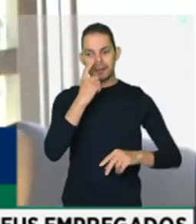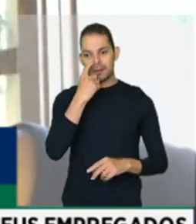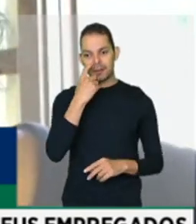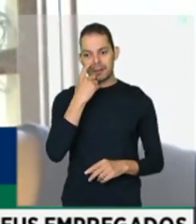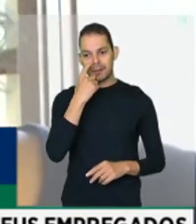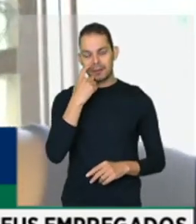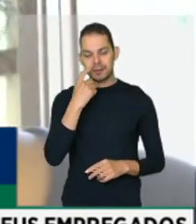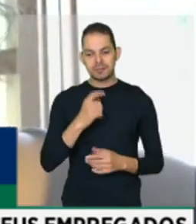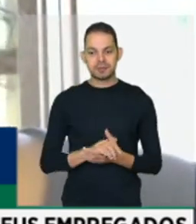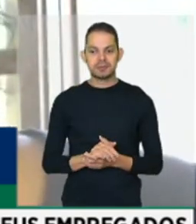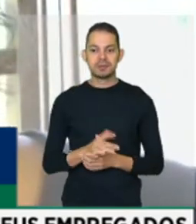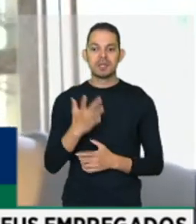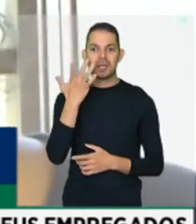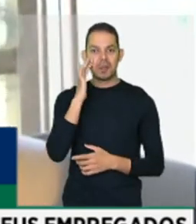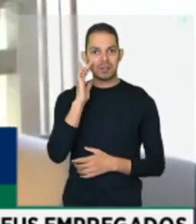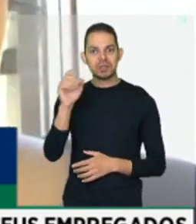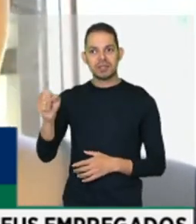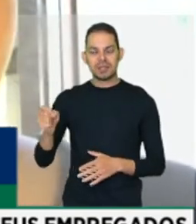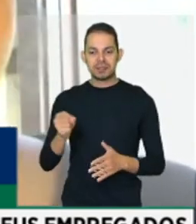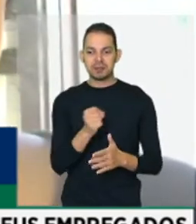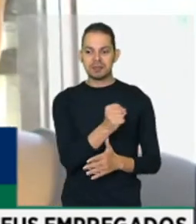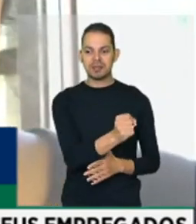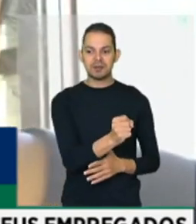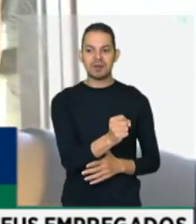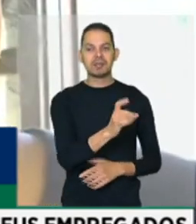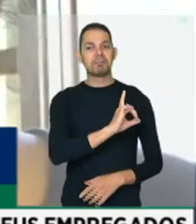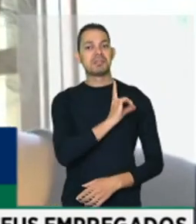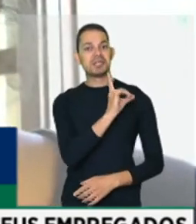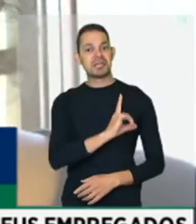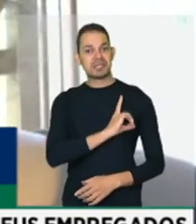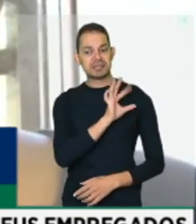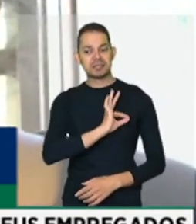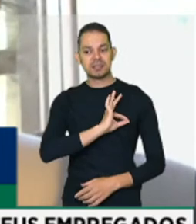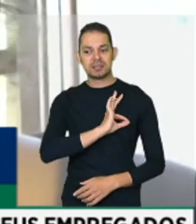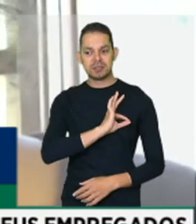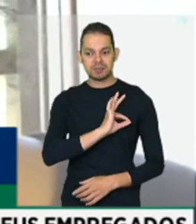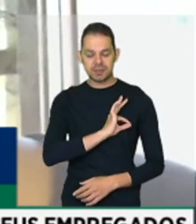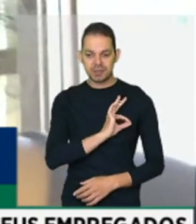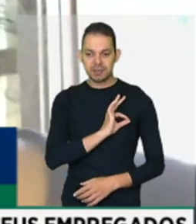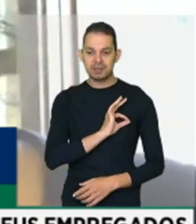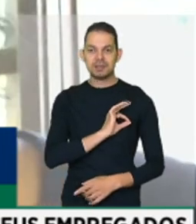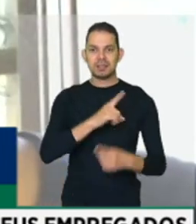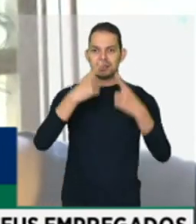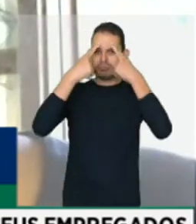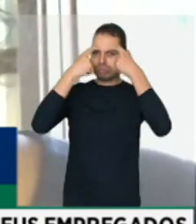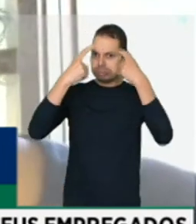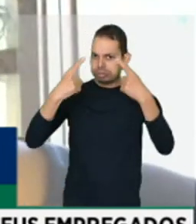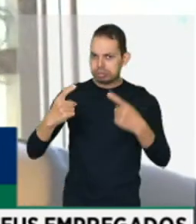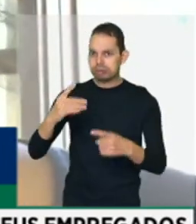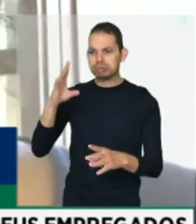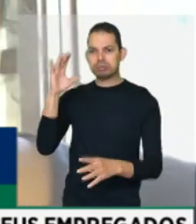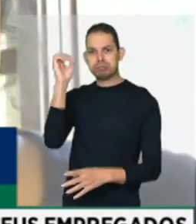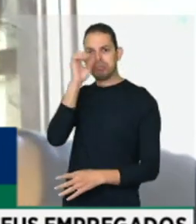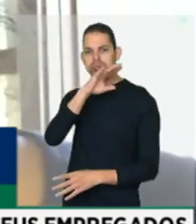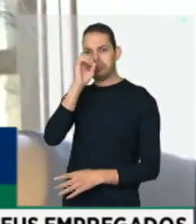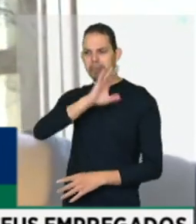PELO QUE EU PEGUEI DE INFORMAÇÃO, LEVADAS PARA A DELEGACIA, FOI UMA AÇÃO EXTREMAMENTE TRUCULENTA QUE DERRUBOU A ESCOLINHA DO